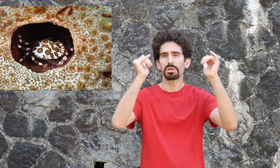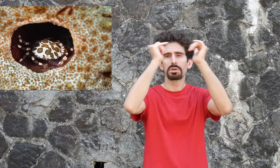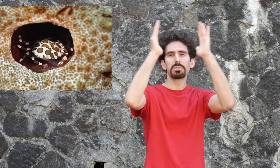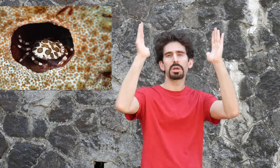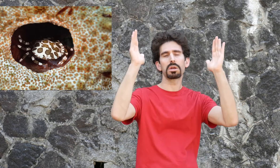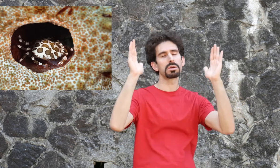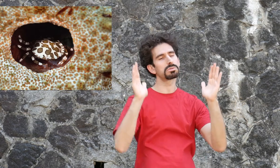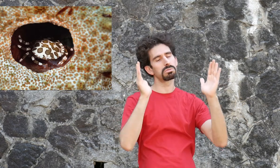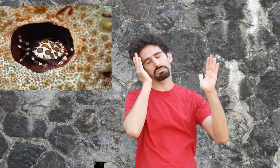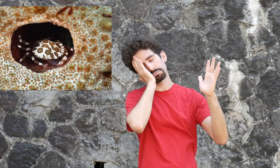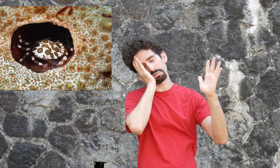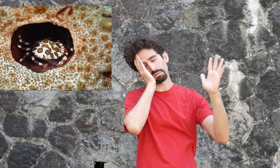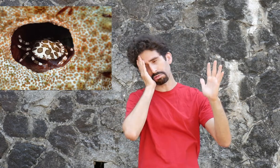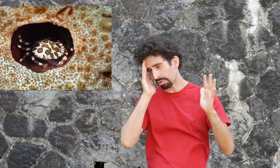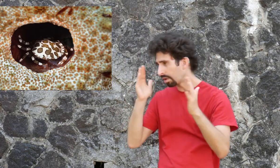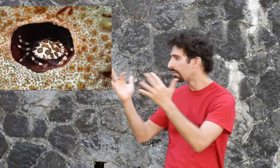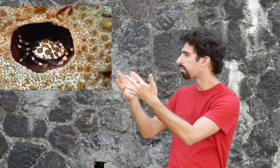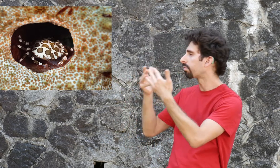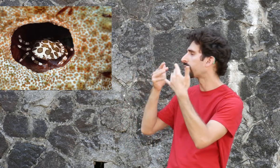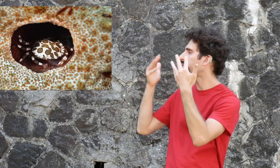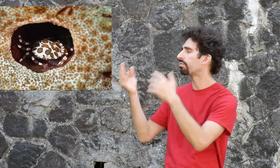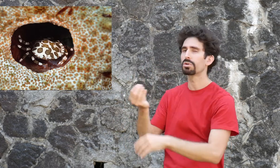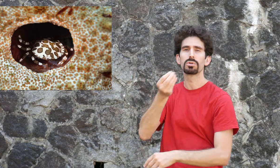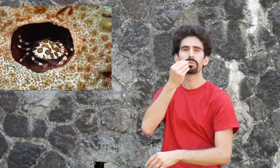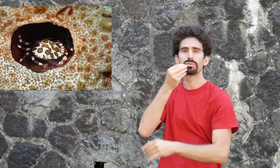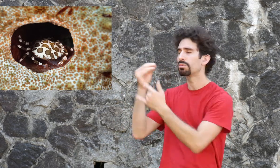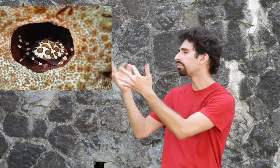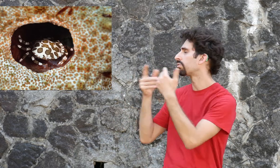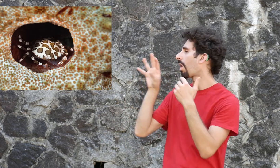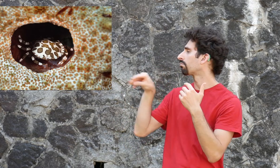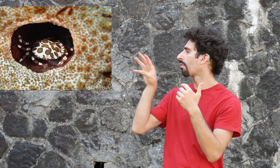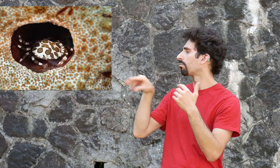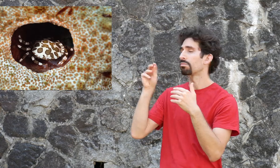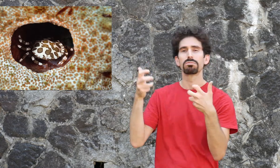logés, nourris.